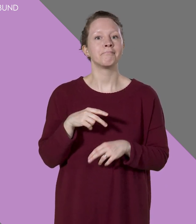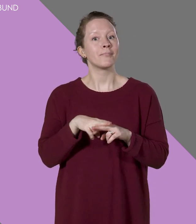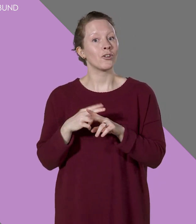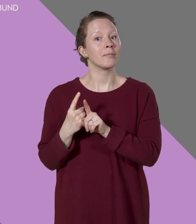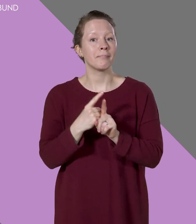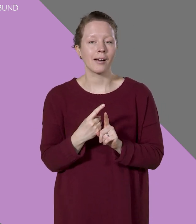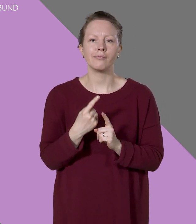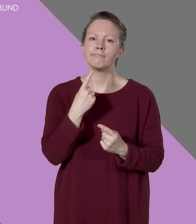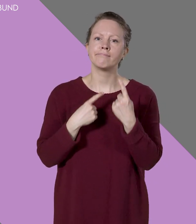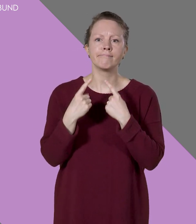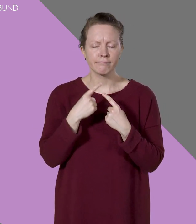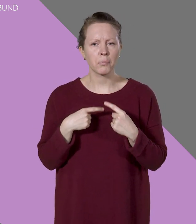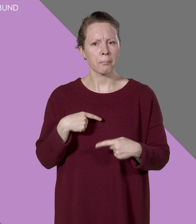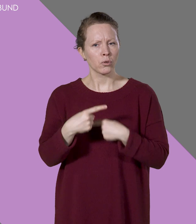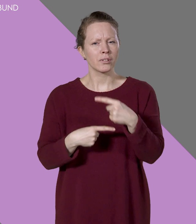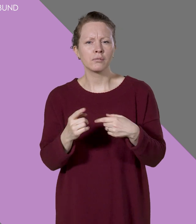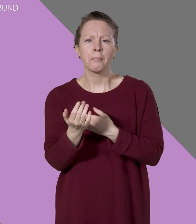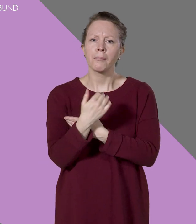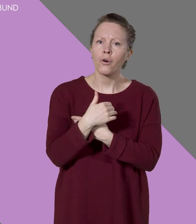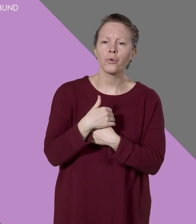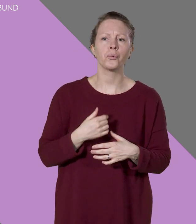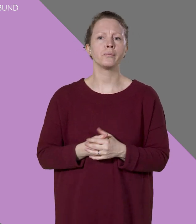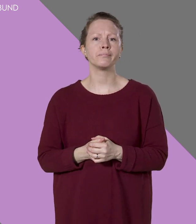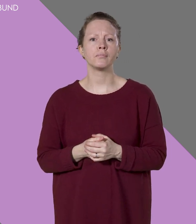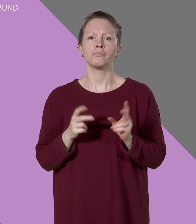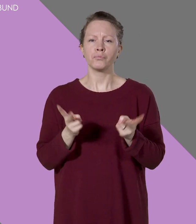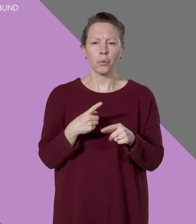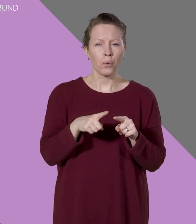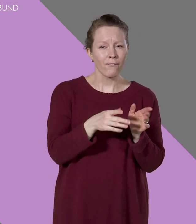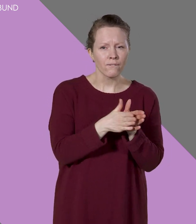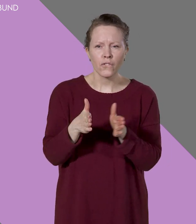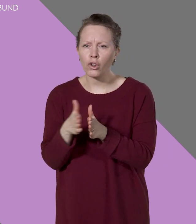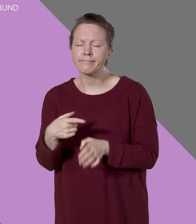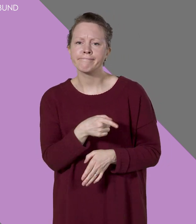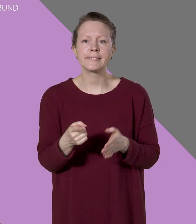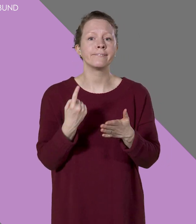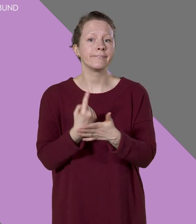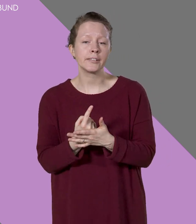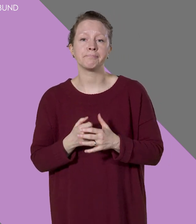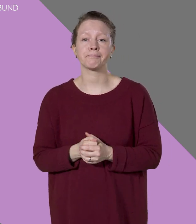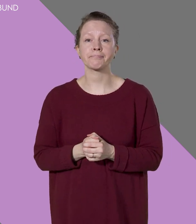tog upp bakgrunden till processen och vikten av de olika skedena.